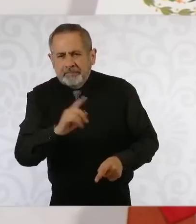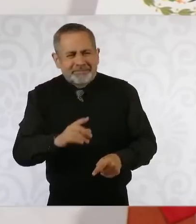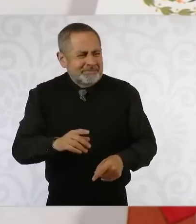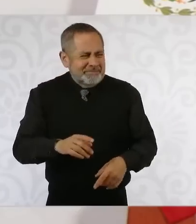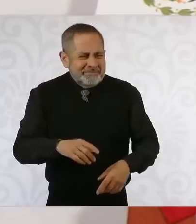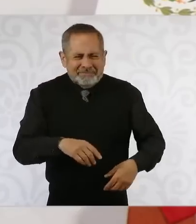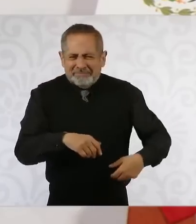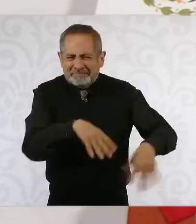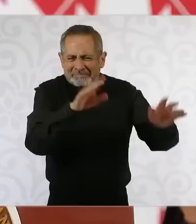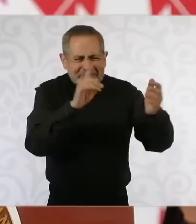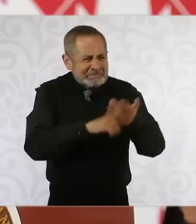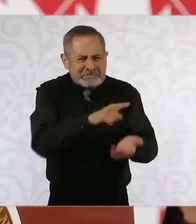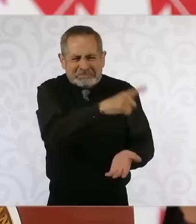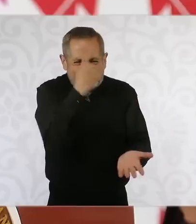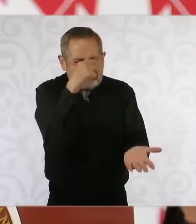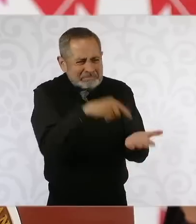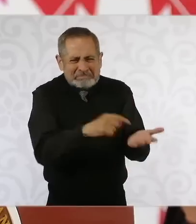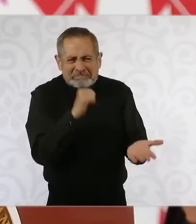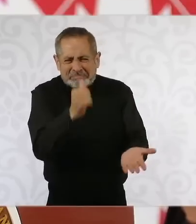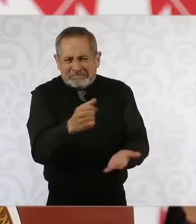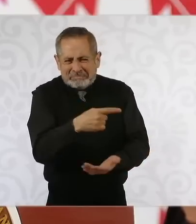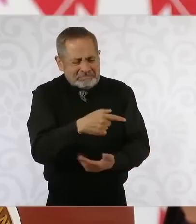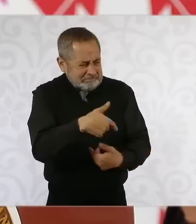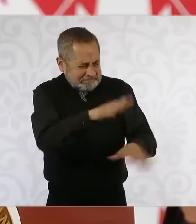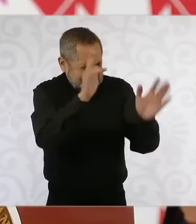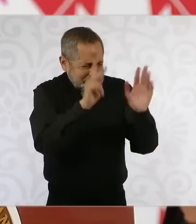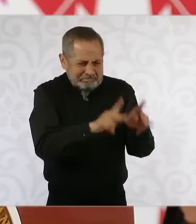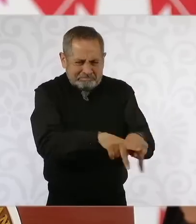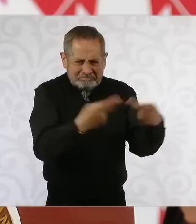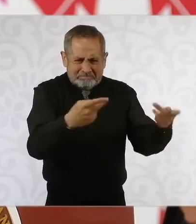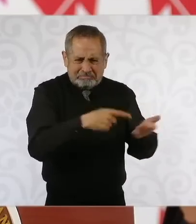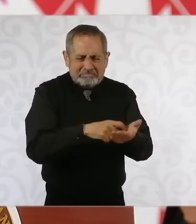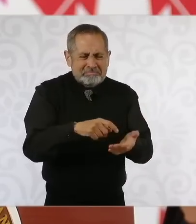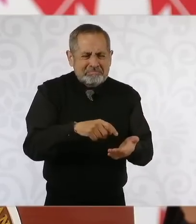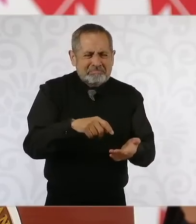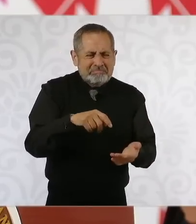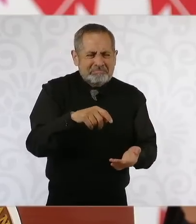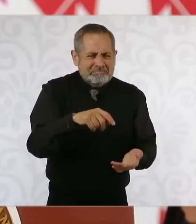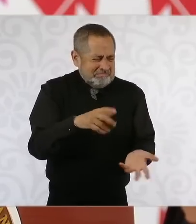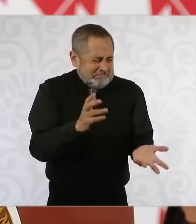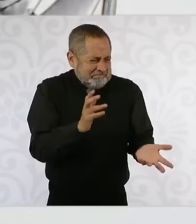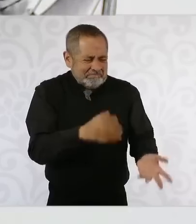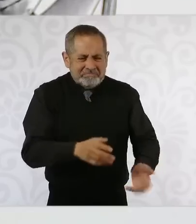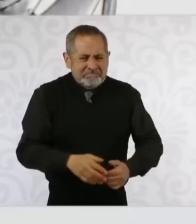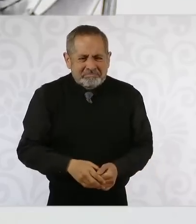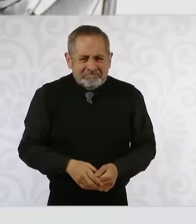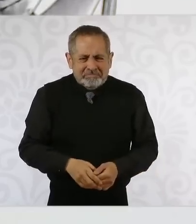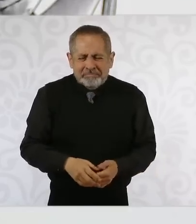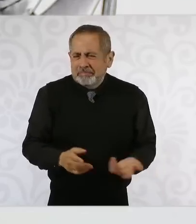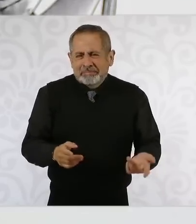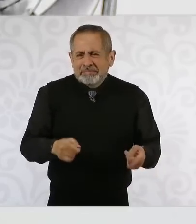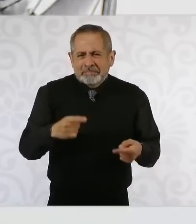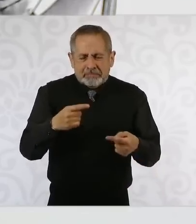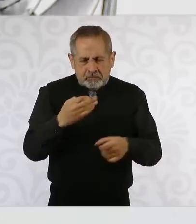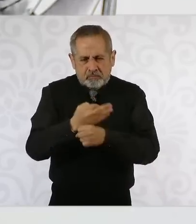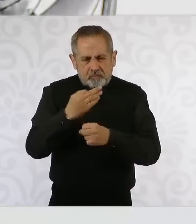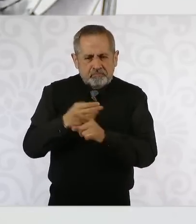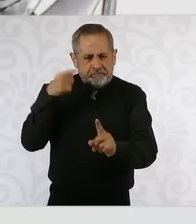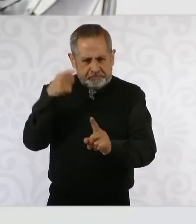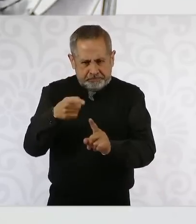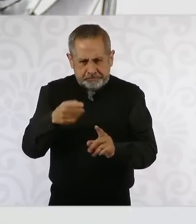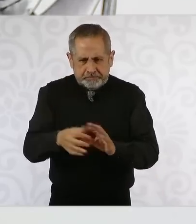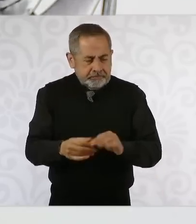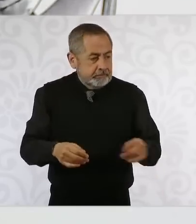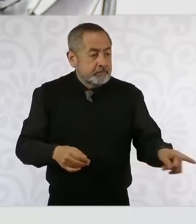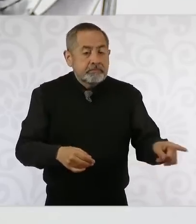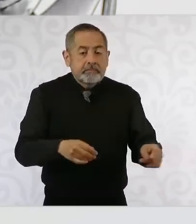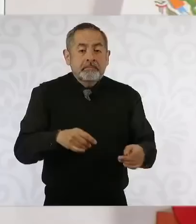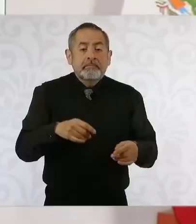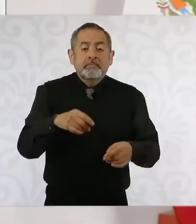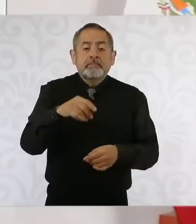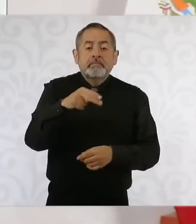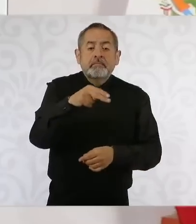creíble Eso es lo que está debate Porque después de la nota del New York Times se dejó venir en